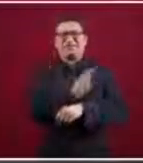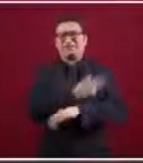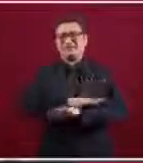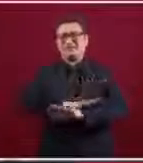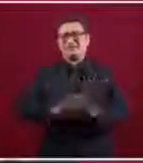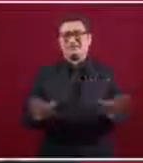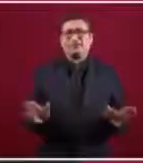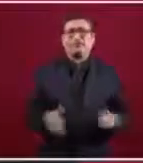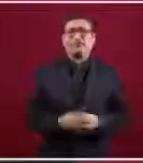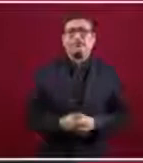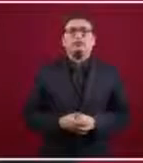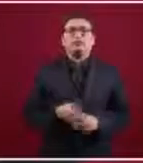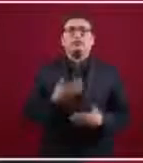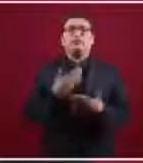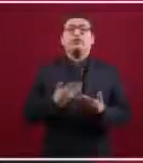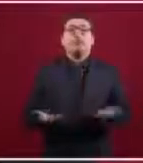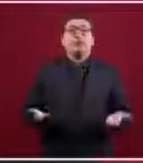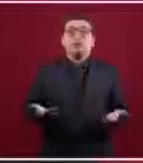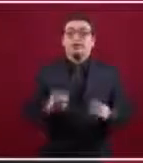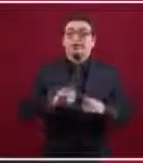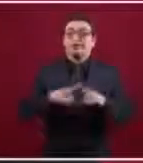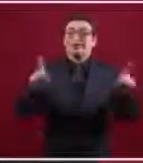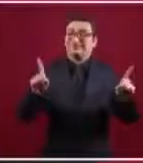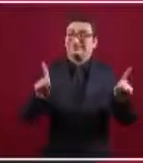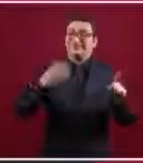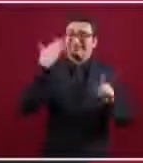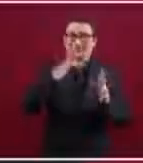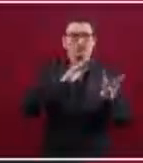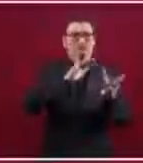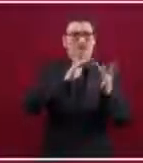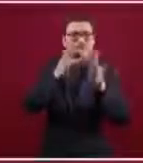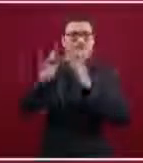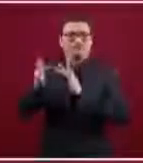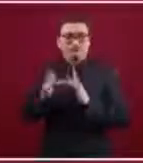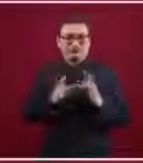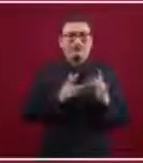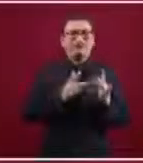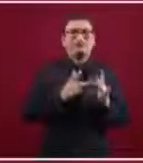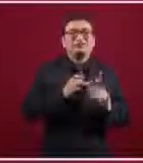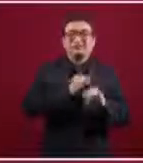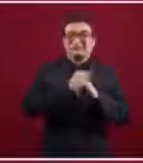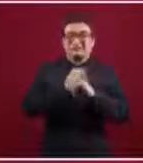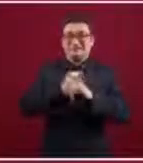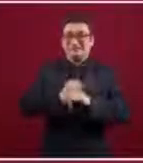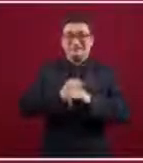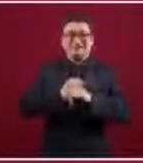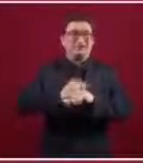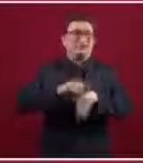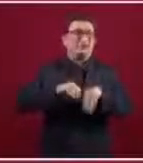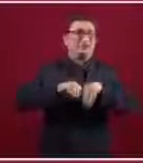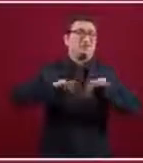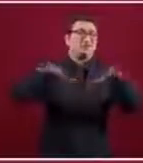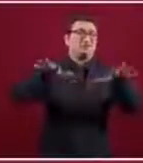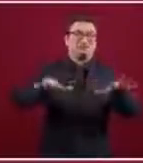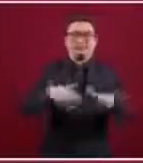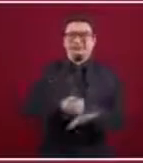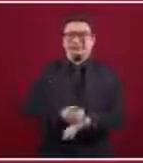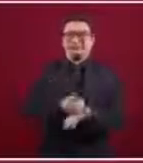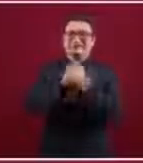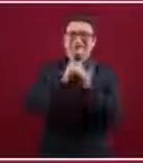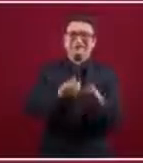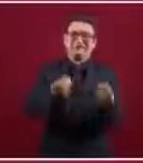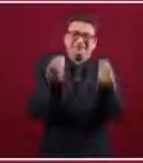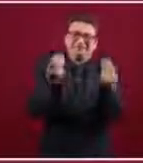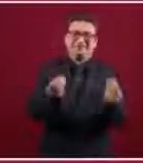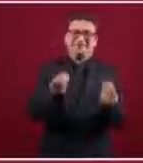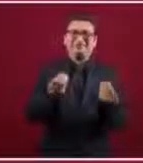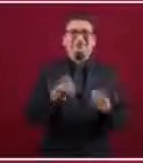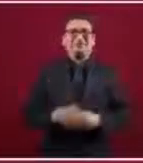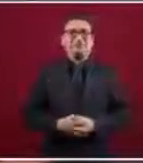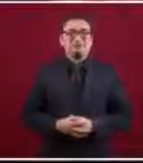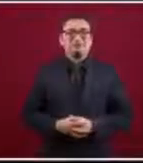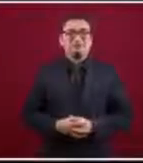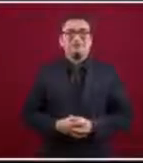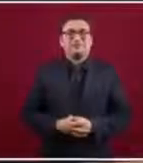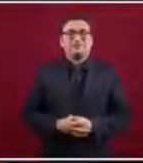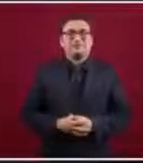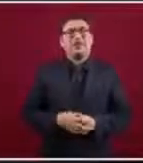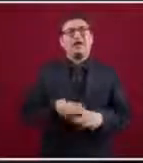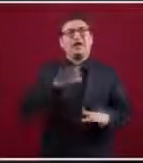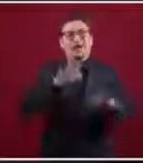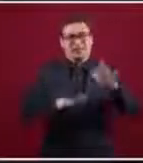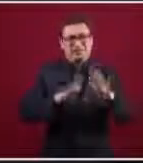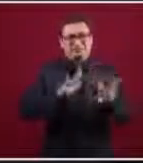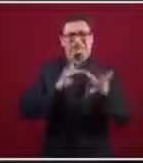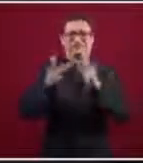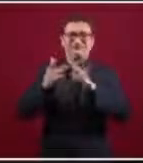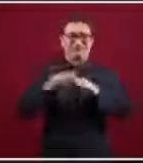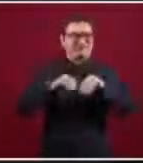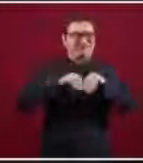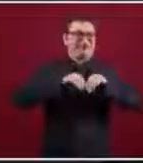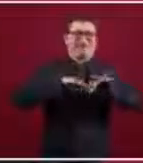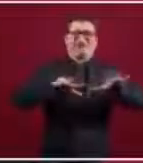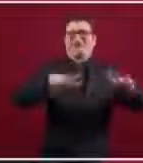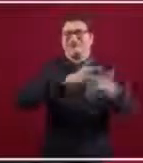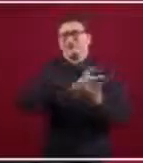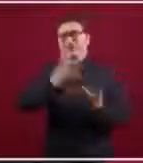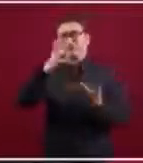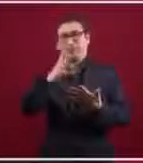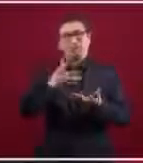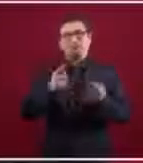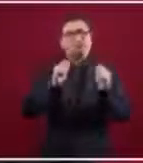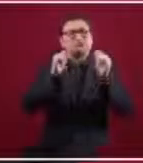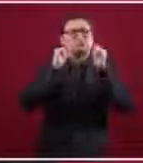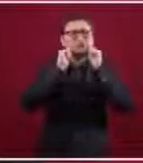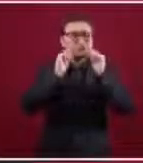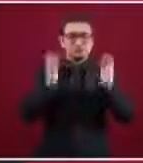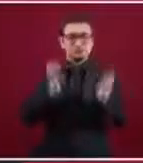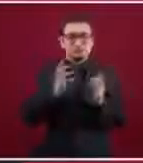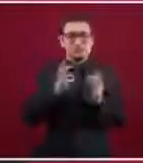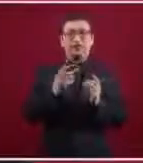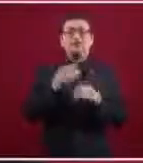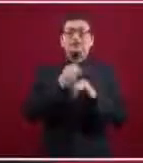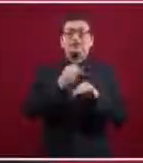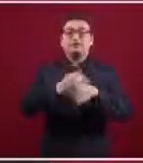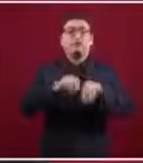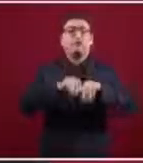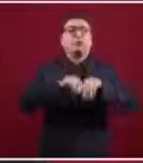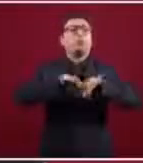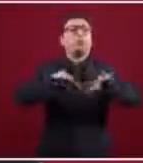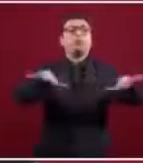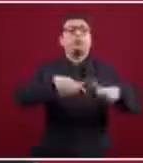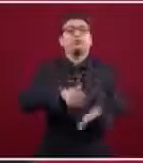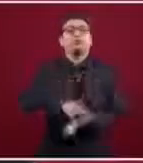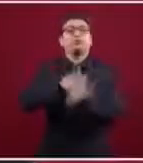las redes sociales ayudan mucho, aun con sus excesos ayudan mucho a aclarar las cosas.